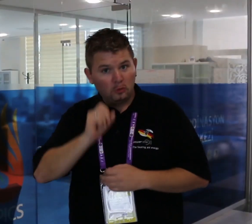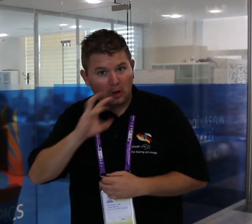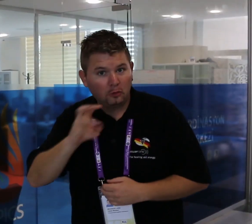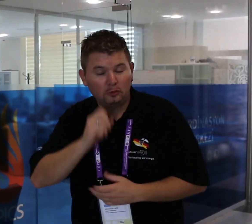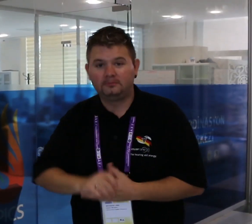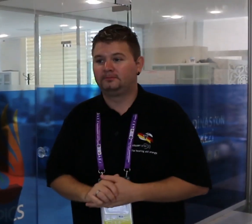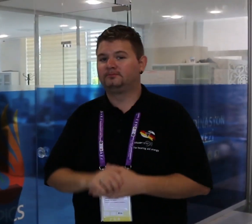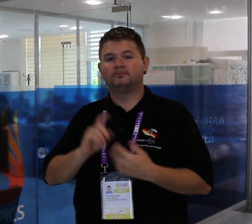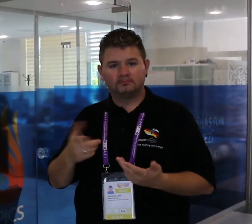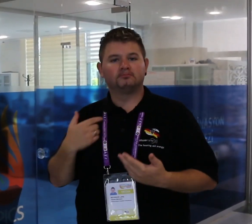Wow!